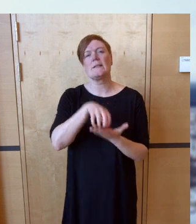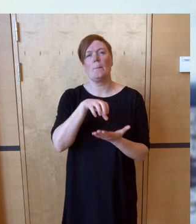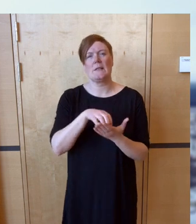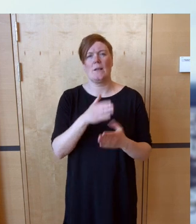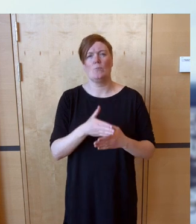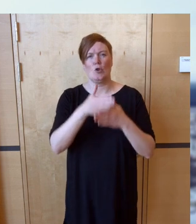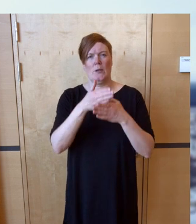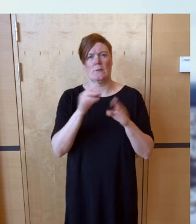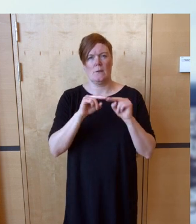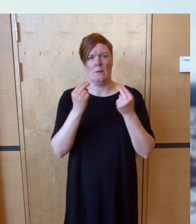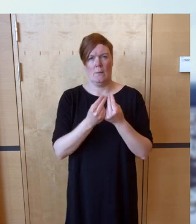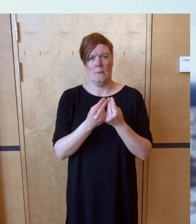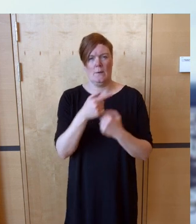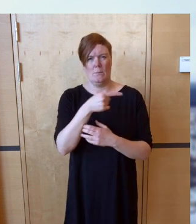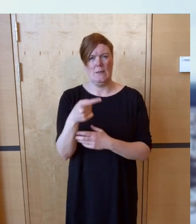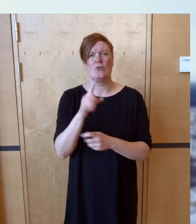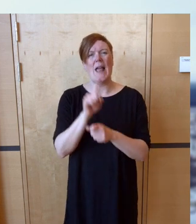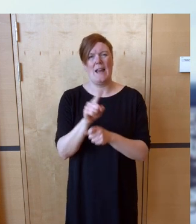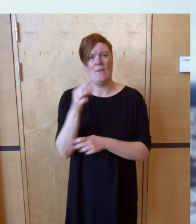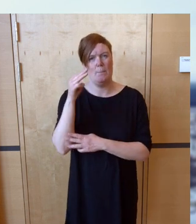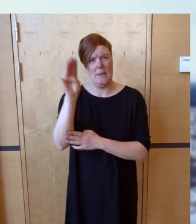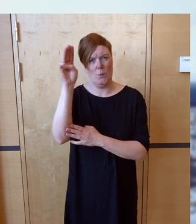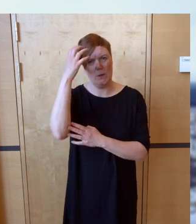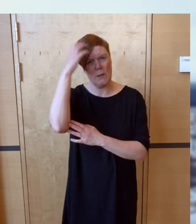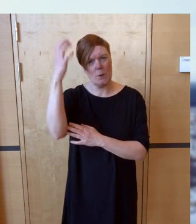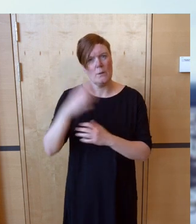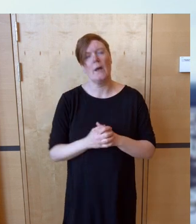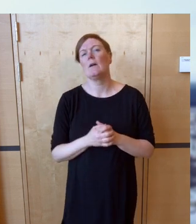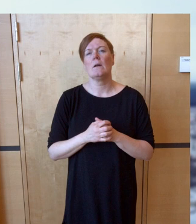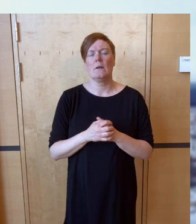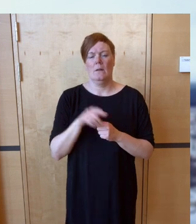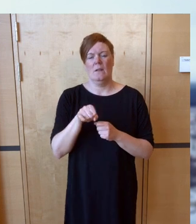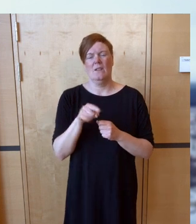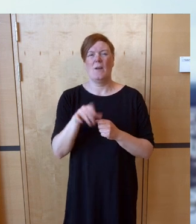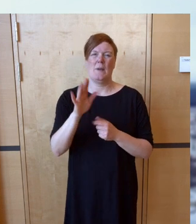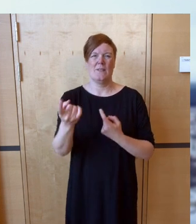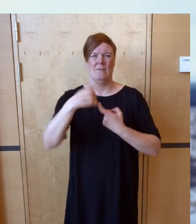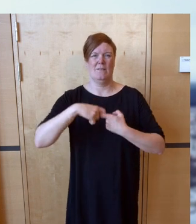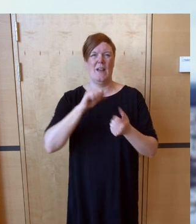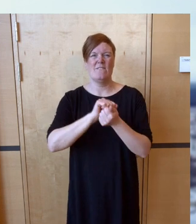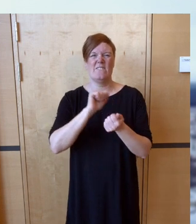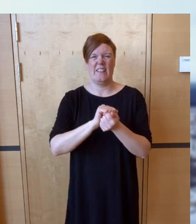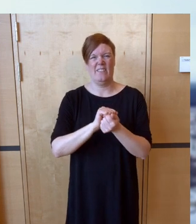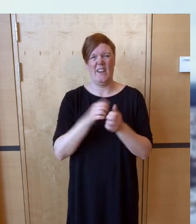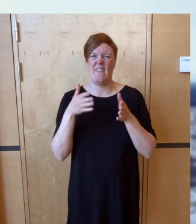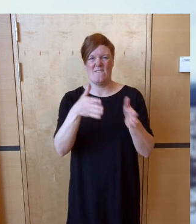Är på - 11 miljoner Det här är kopplat till främst vinter Vinterväghållningen Som har blivit dyrare än budget